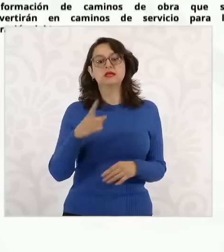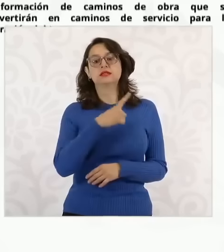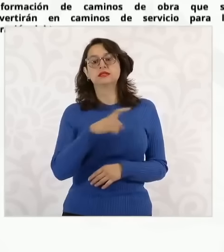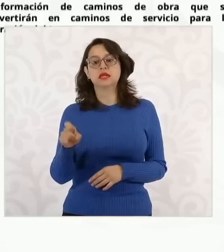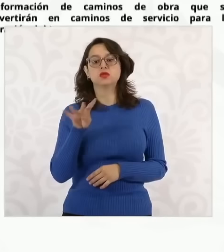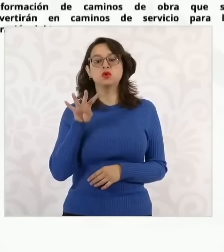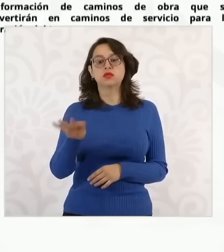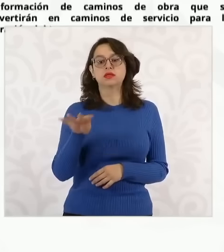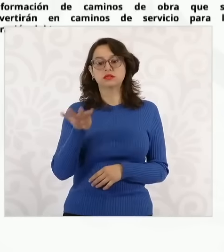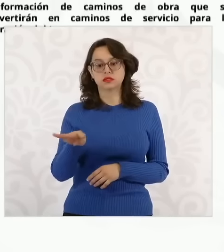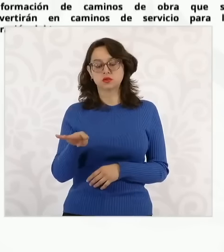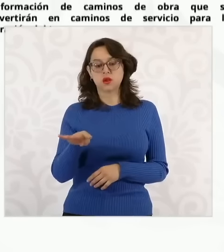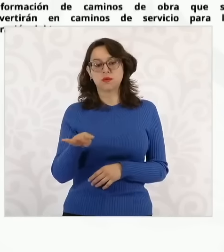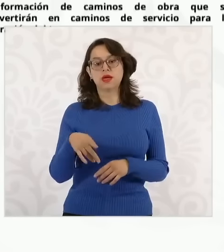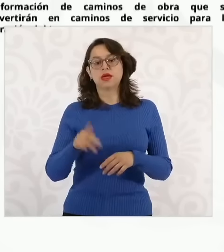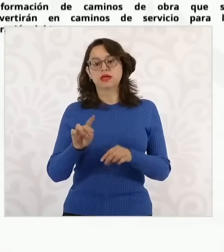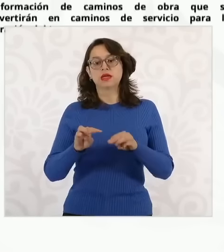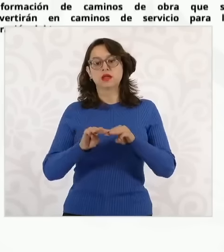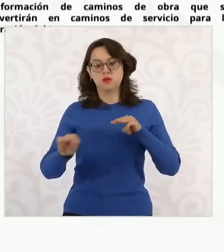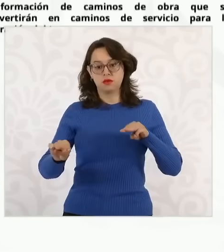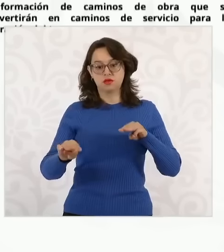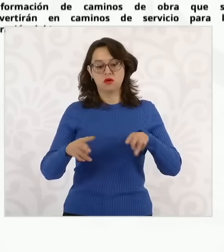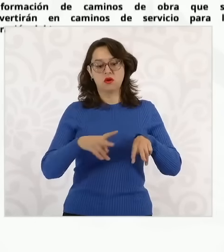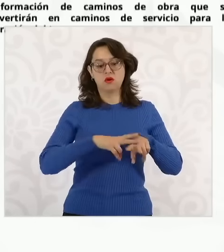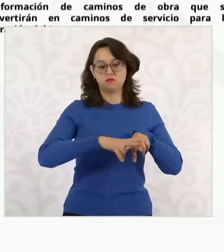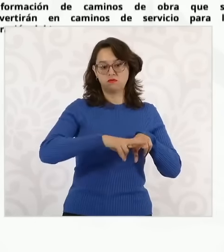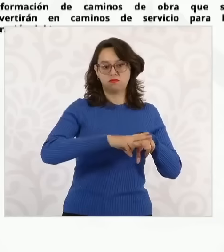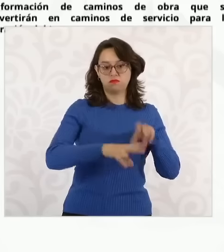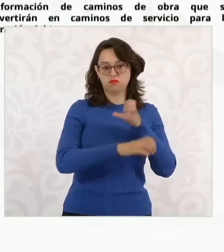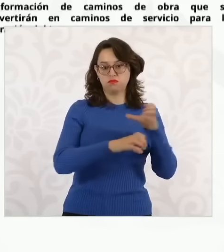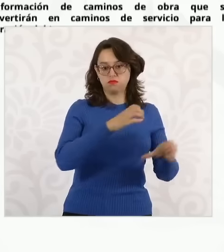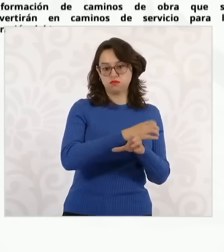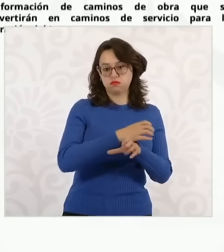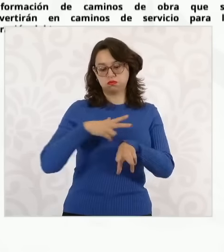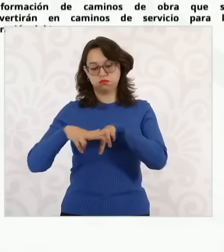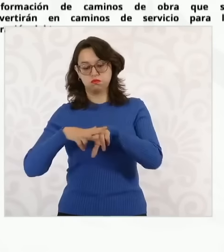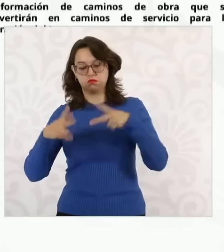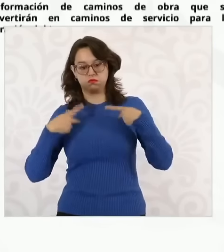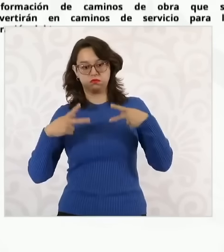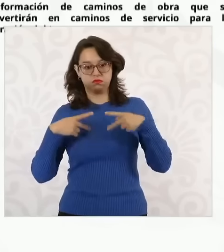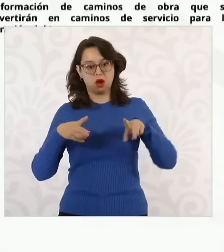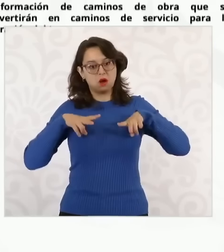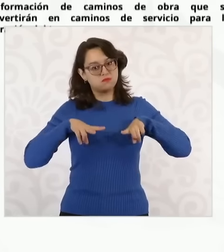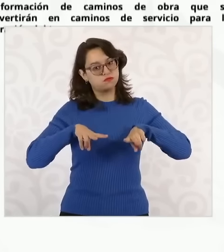convivencia paralelos a la vía de carga. Es decir, que estaremos conviviendo con un tren que amienta